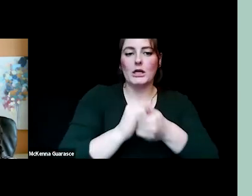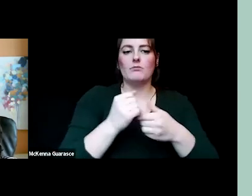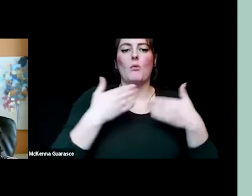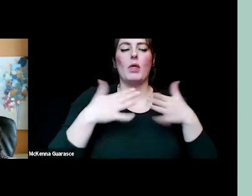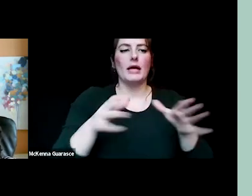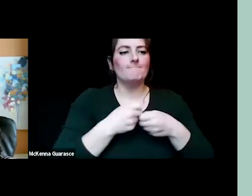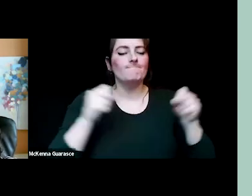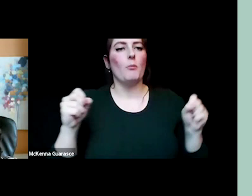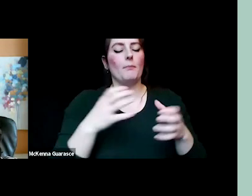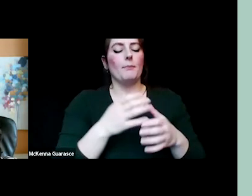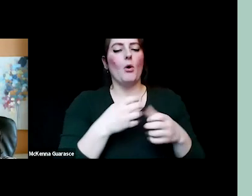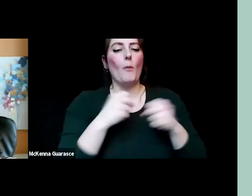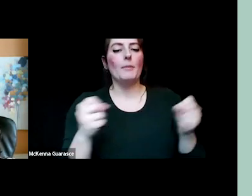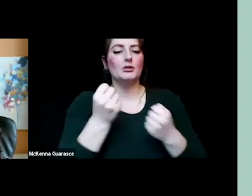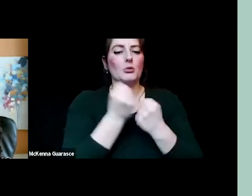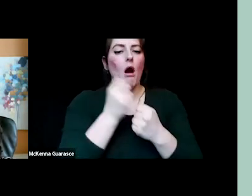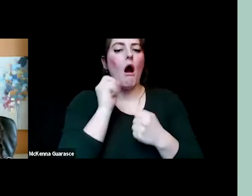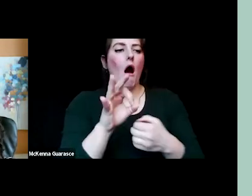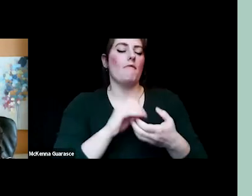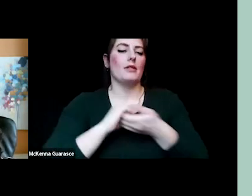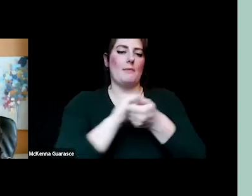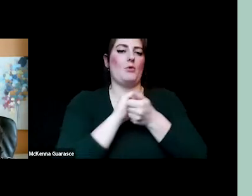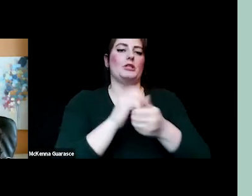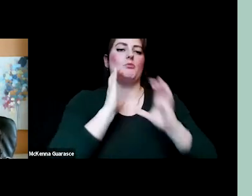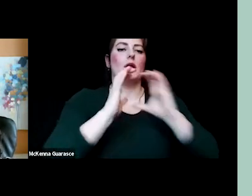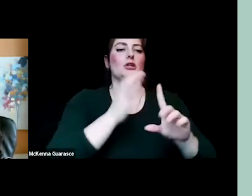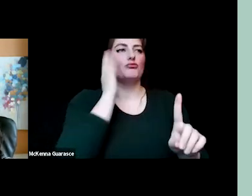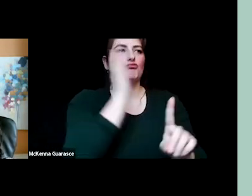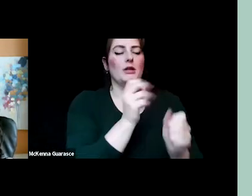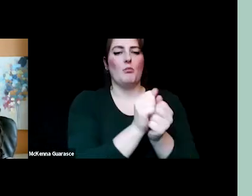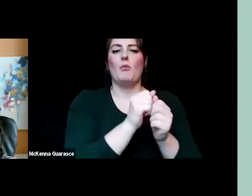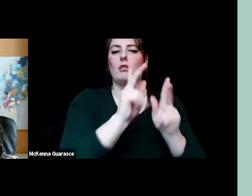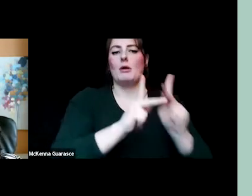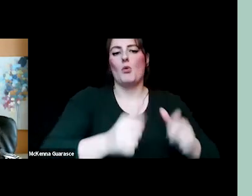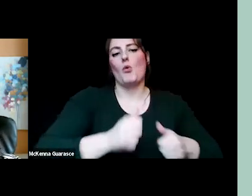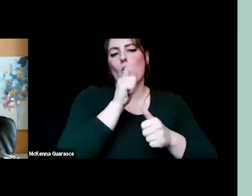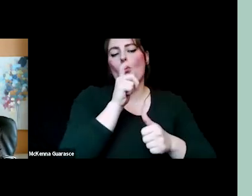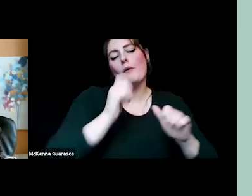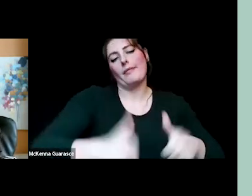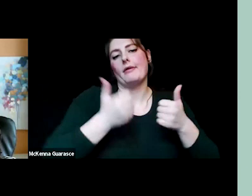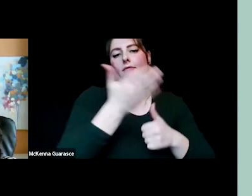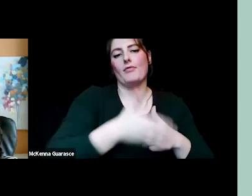apoye la colaboración y les comunique a los residentes sobre estos temas.